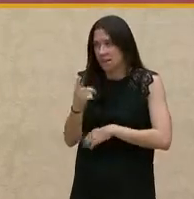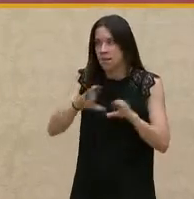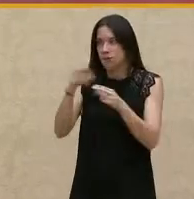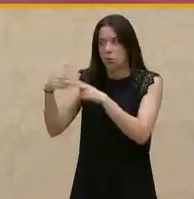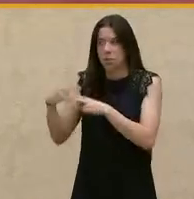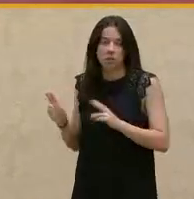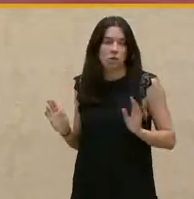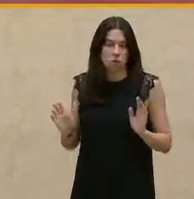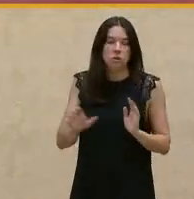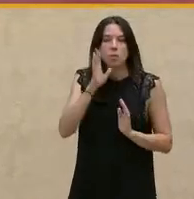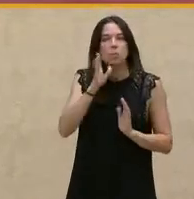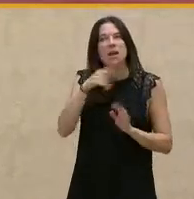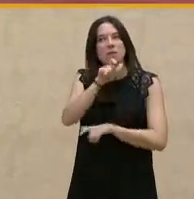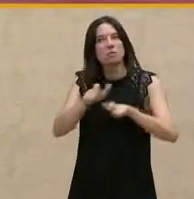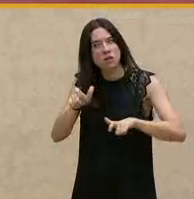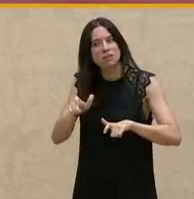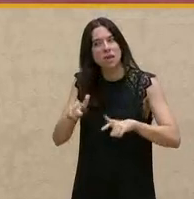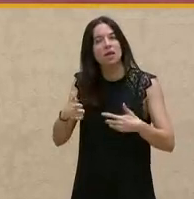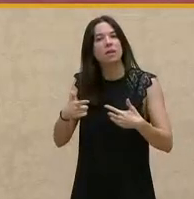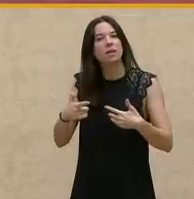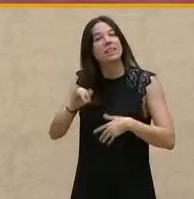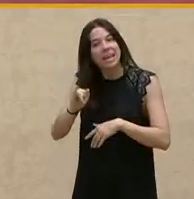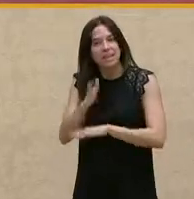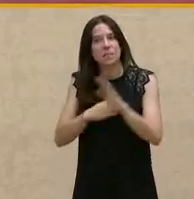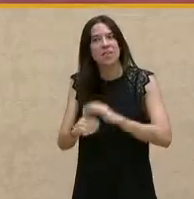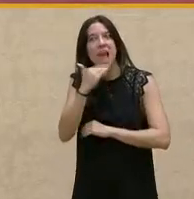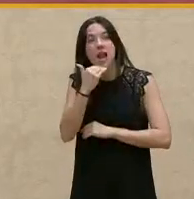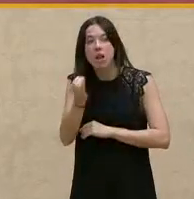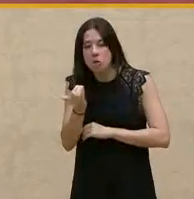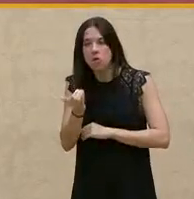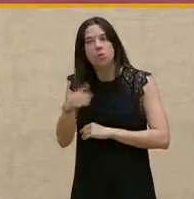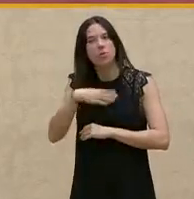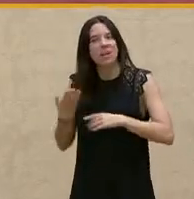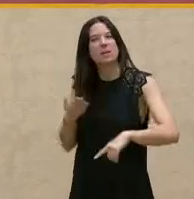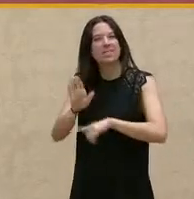mejor que las personas que padecen algún tipo de discapacidad para representar a la discapacidad.